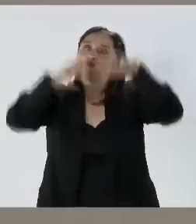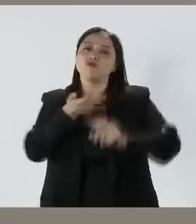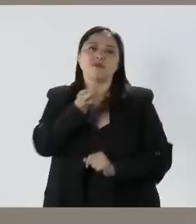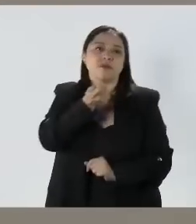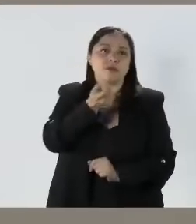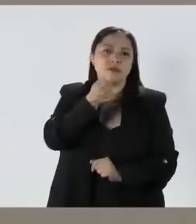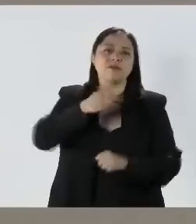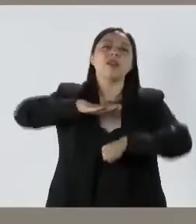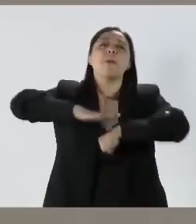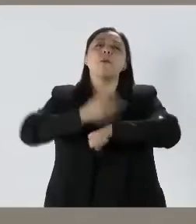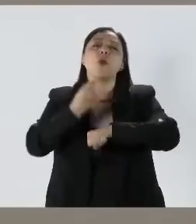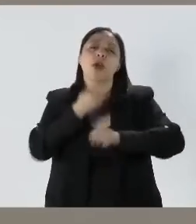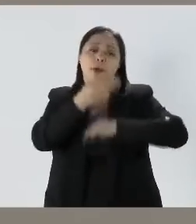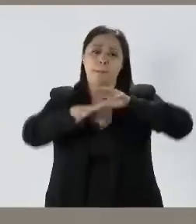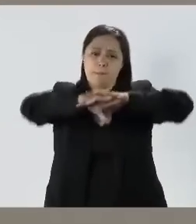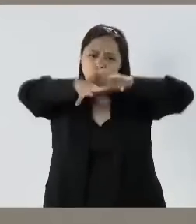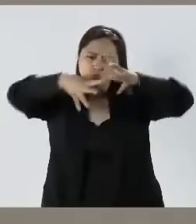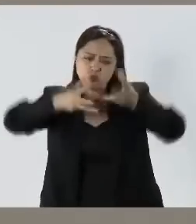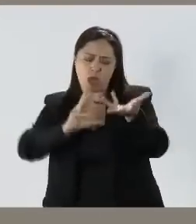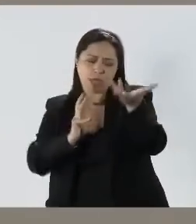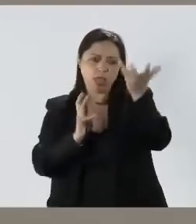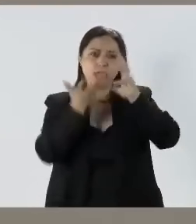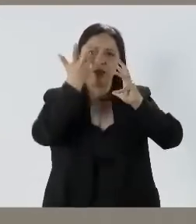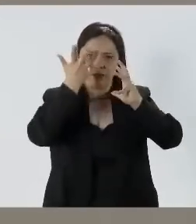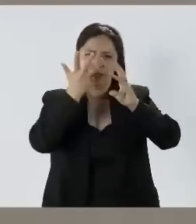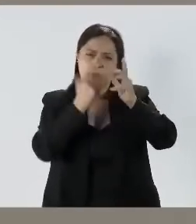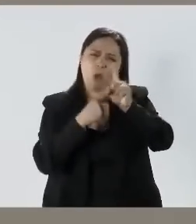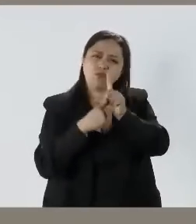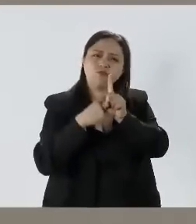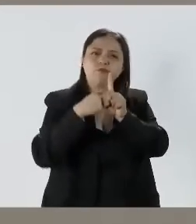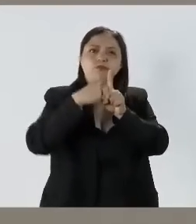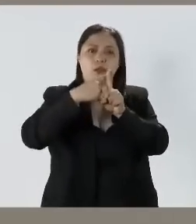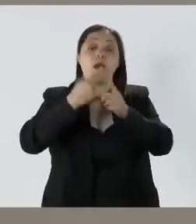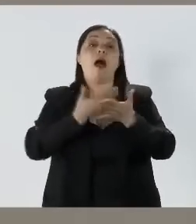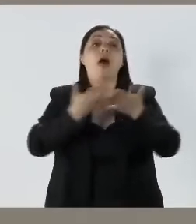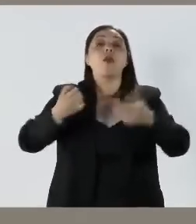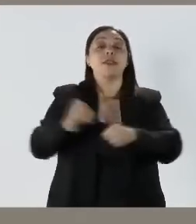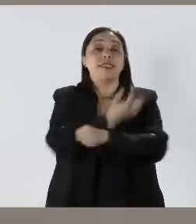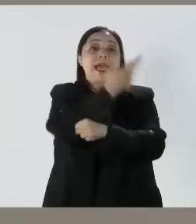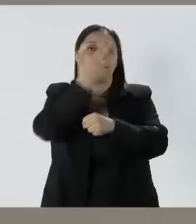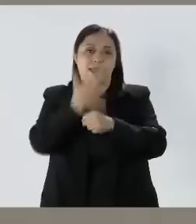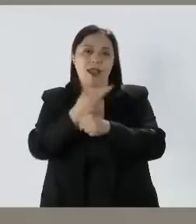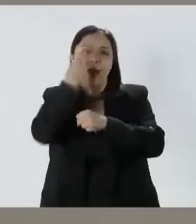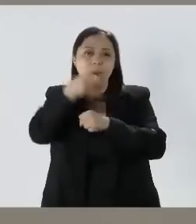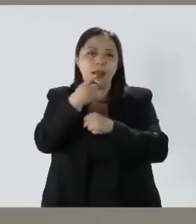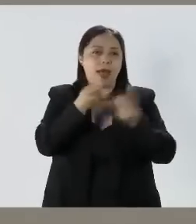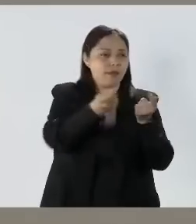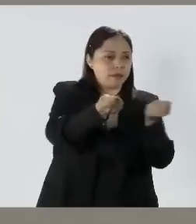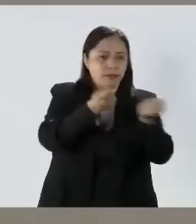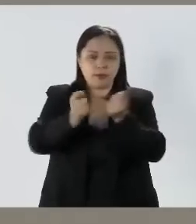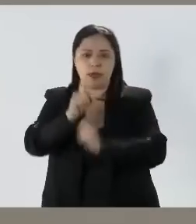climático a través de la nueva secretaría de gestión integral del agua trabajamos en